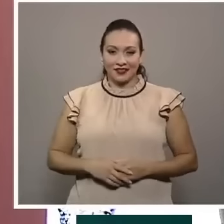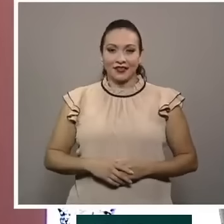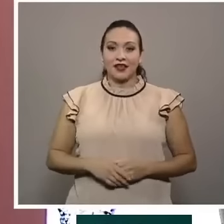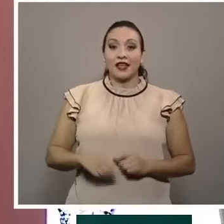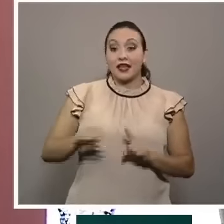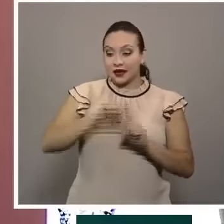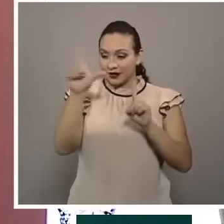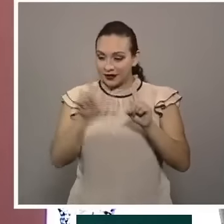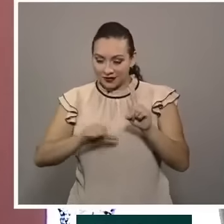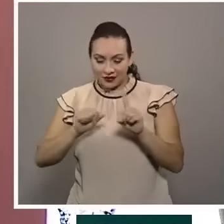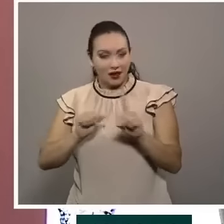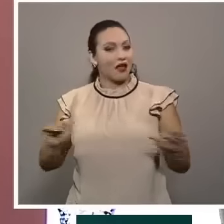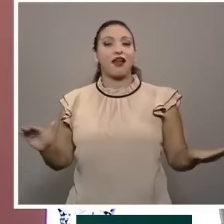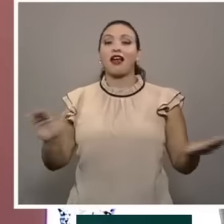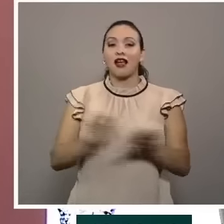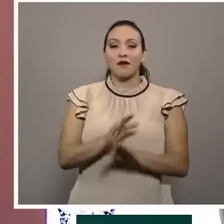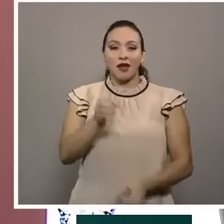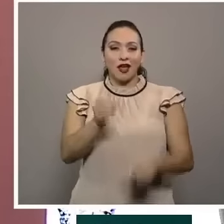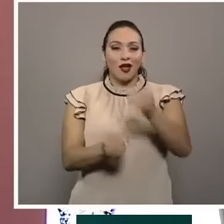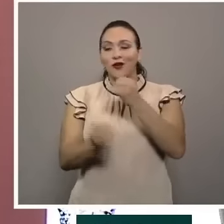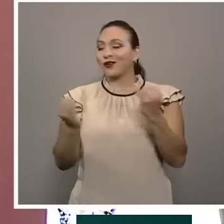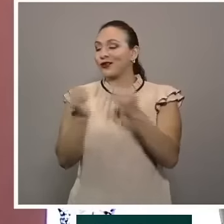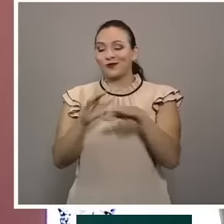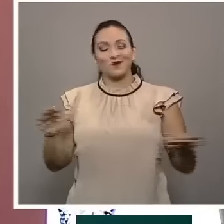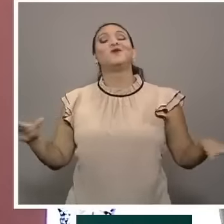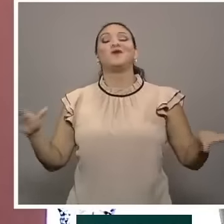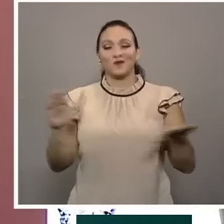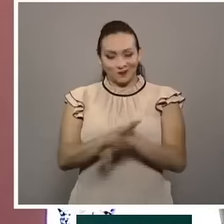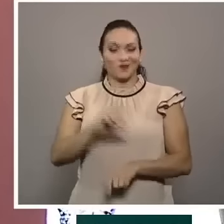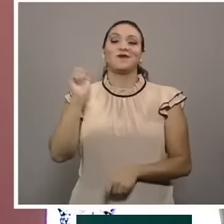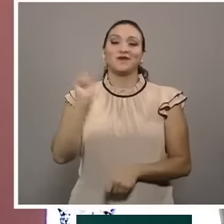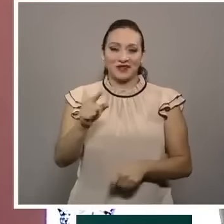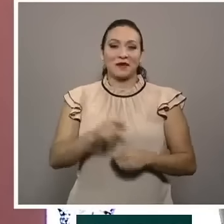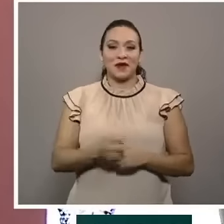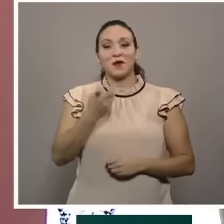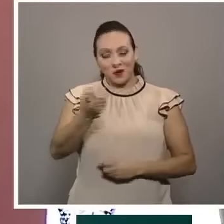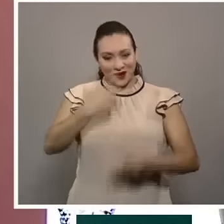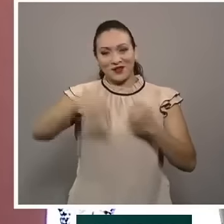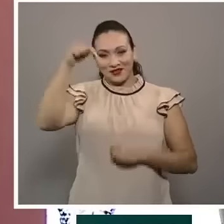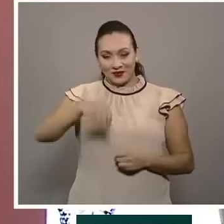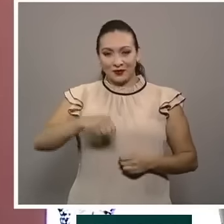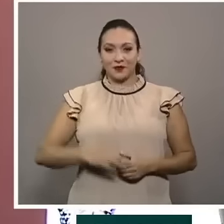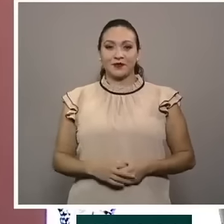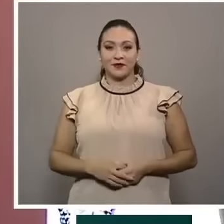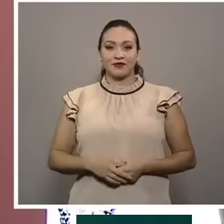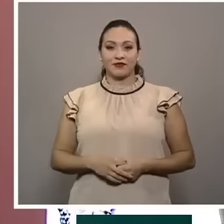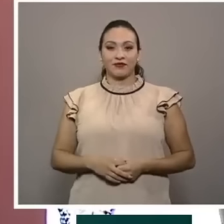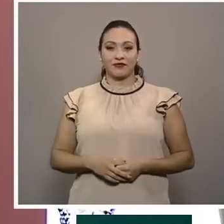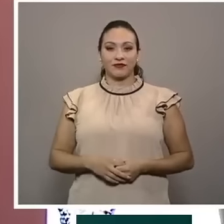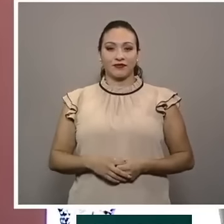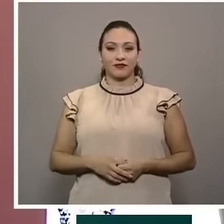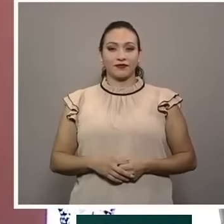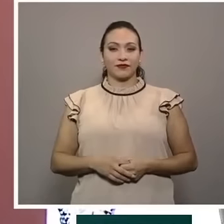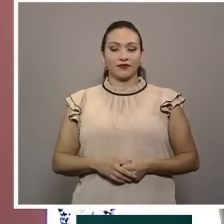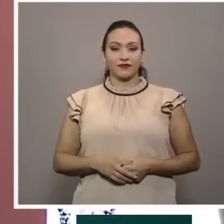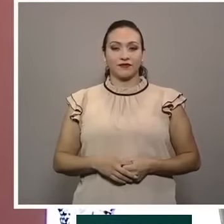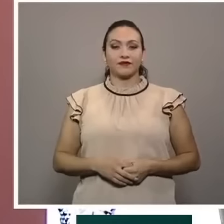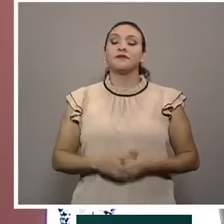y la corte no se podía quedar atrás y por eso estamos acá. Quisiera presentarles a ustedes,